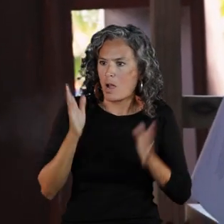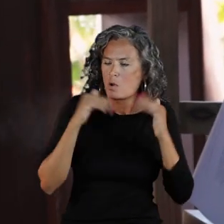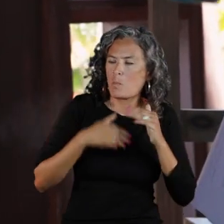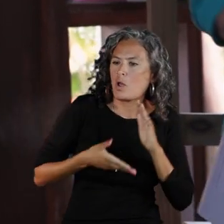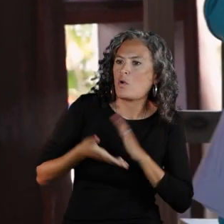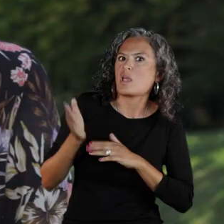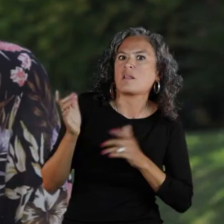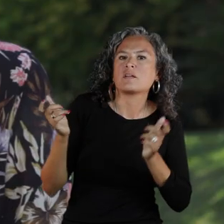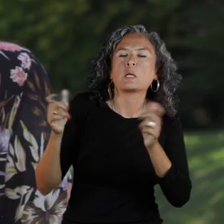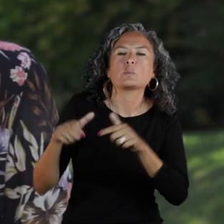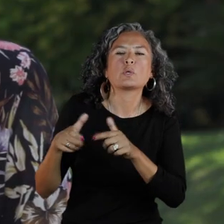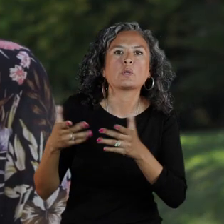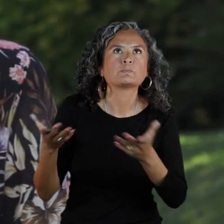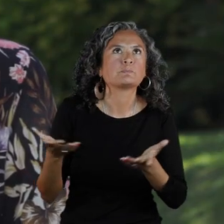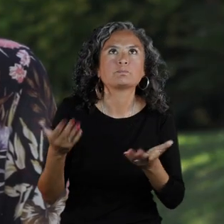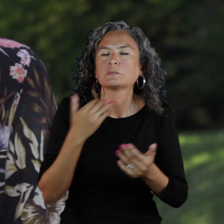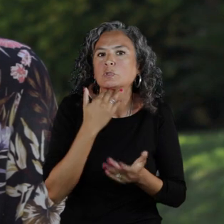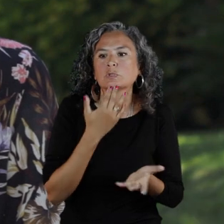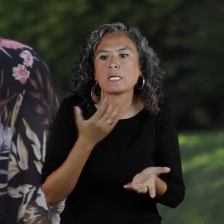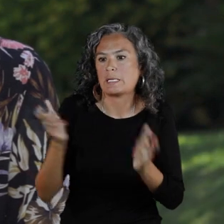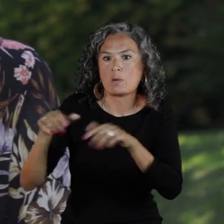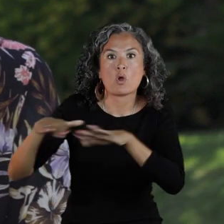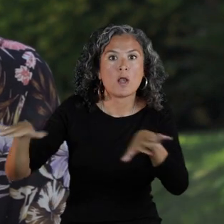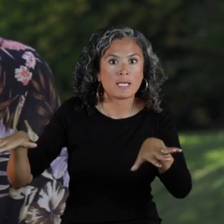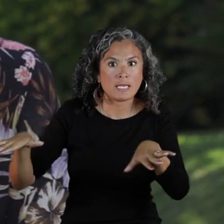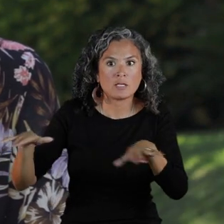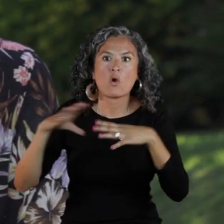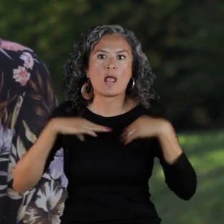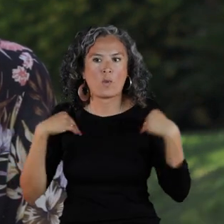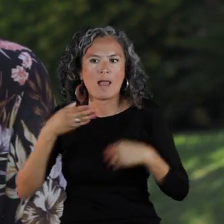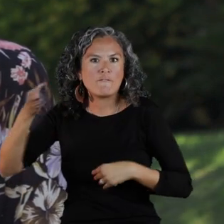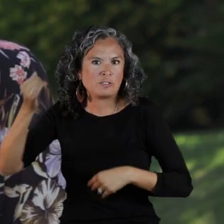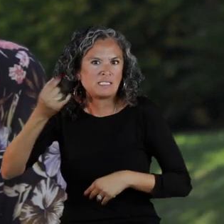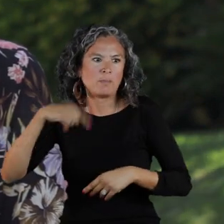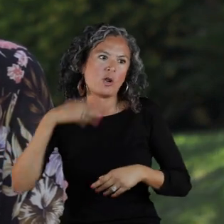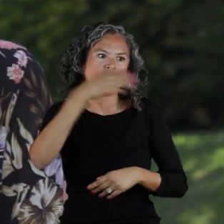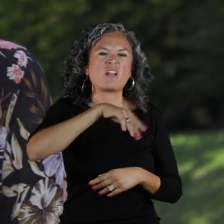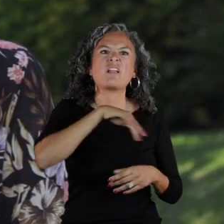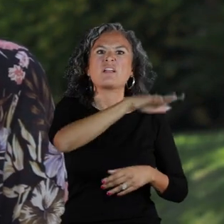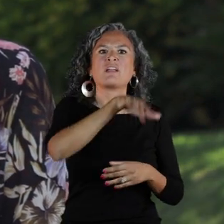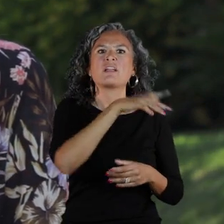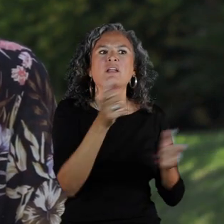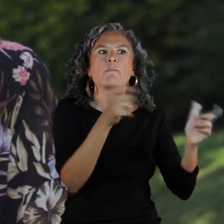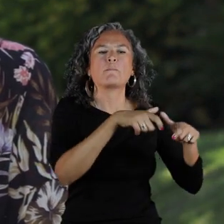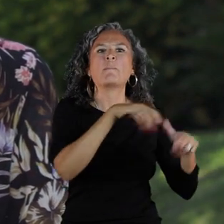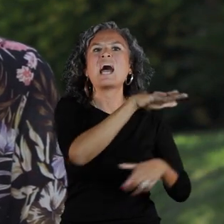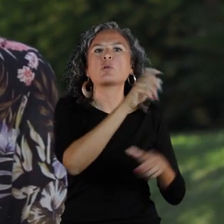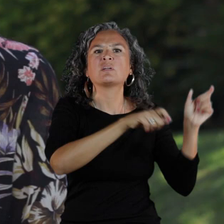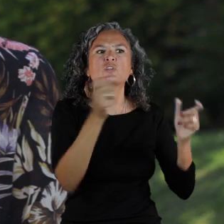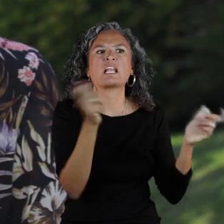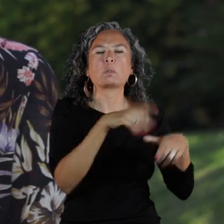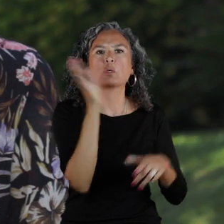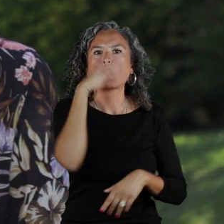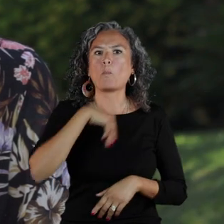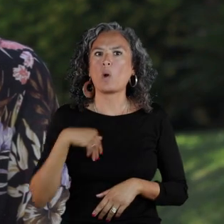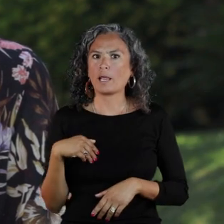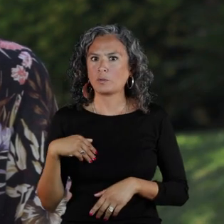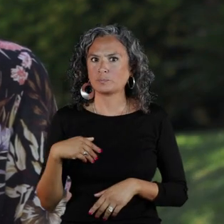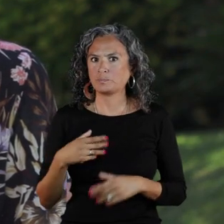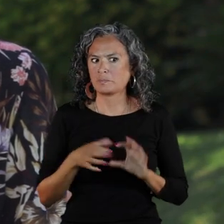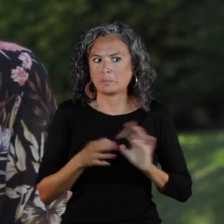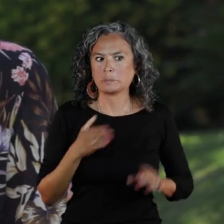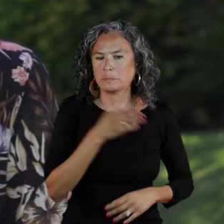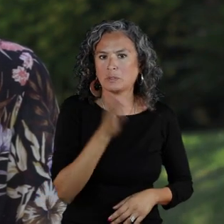reunión”, de la escuela de los niños capaz que sí, pero no a la del barrio, “no me deja